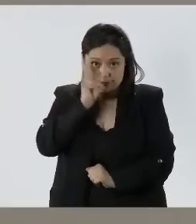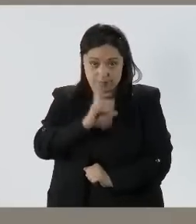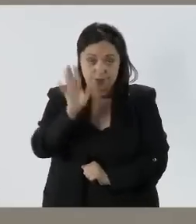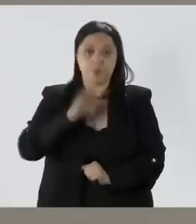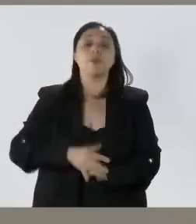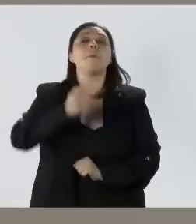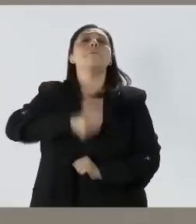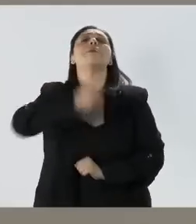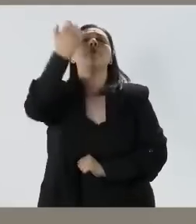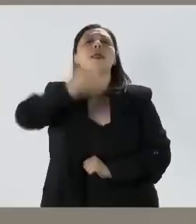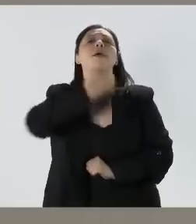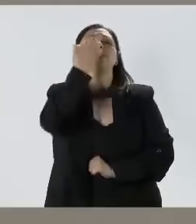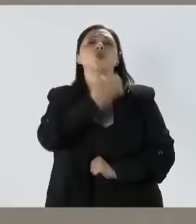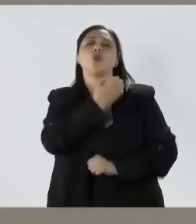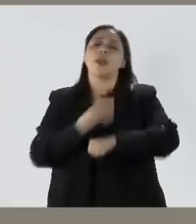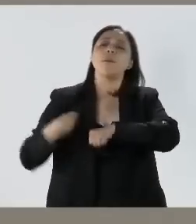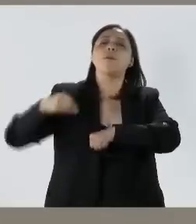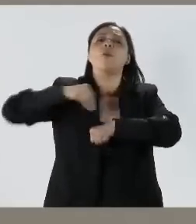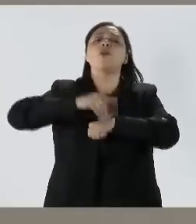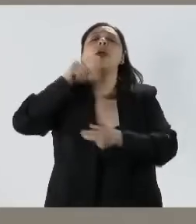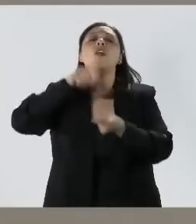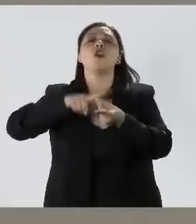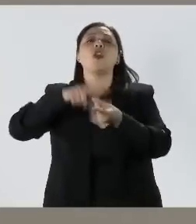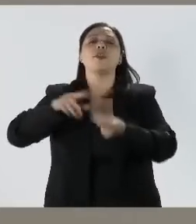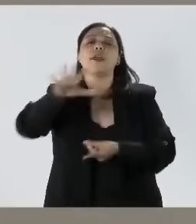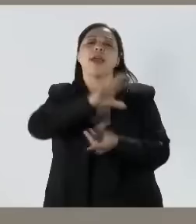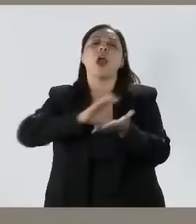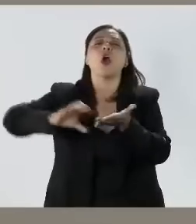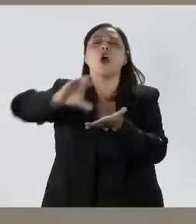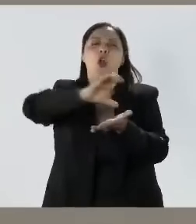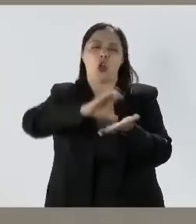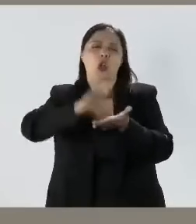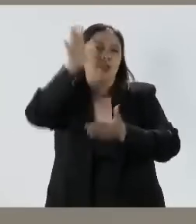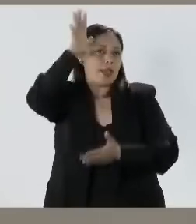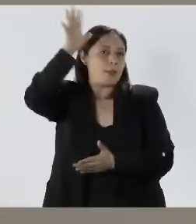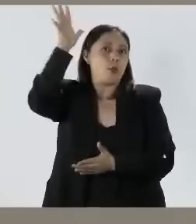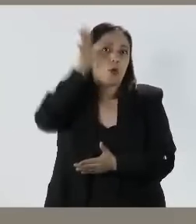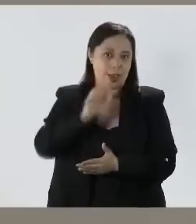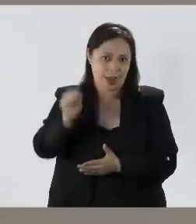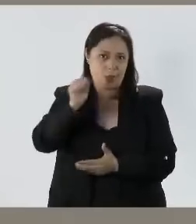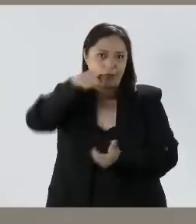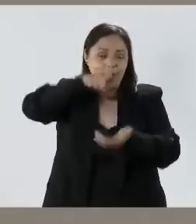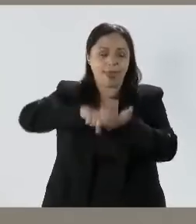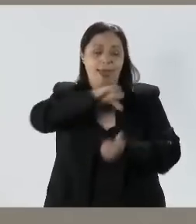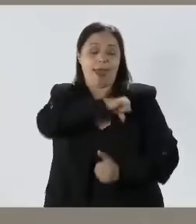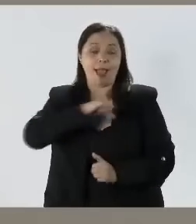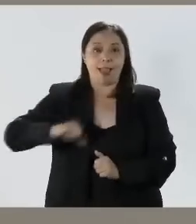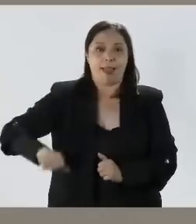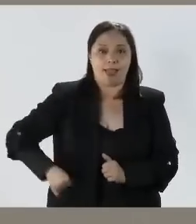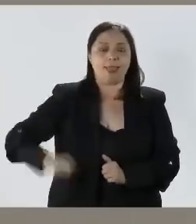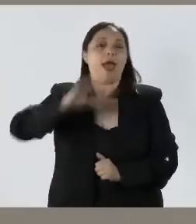vamos a hacer en la Morelos en la alcaldía veniano Carranza y en Tepito en la alcaldía